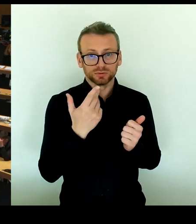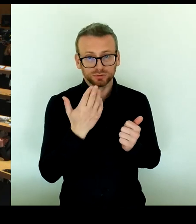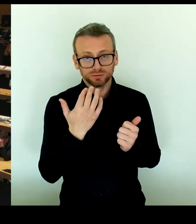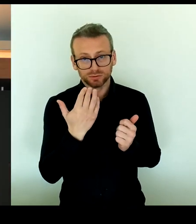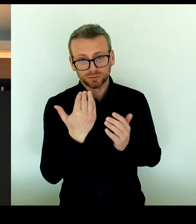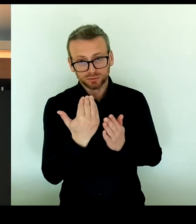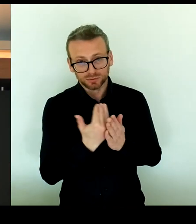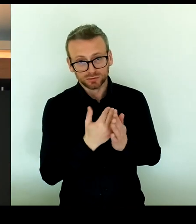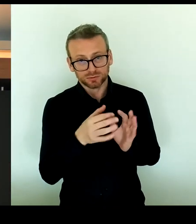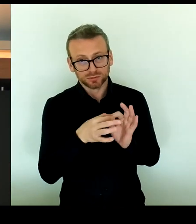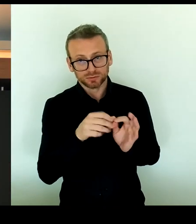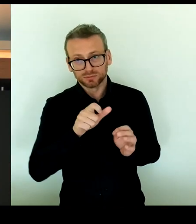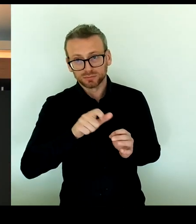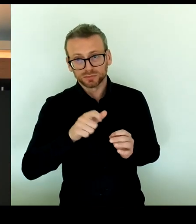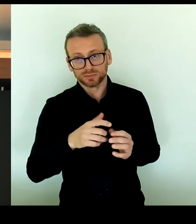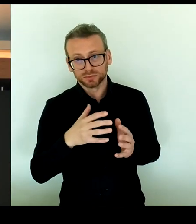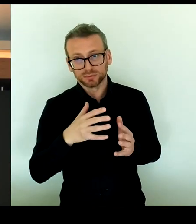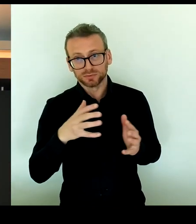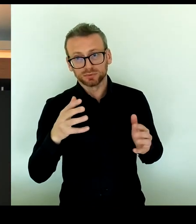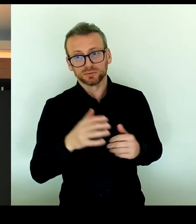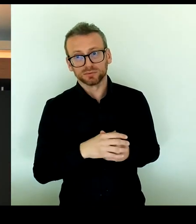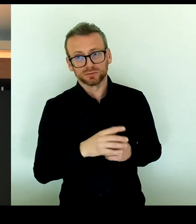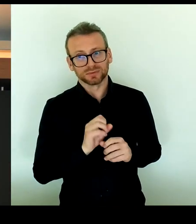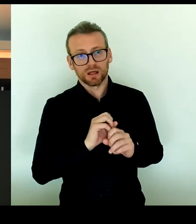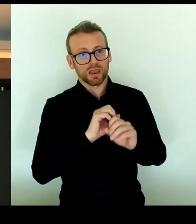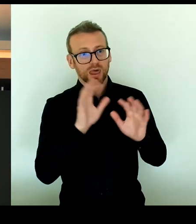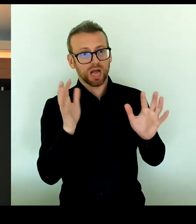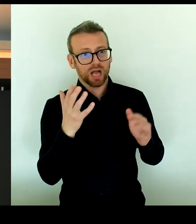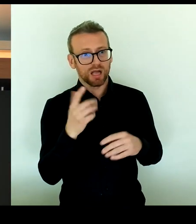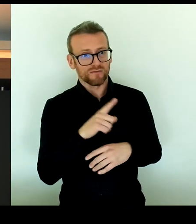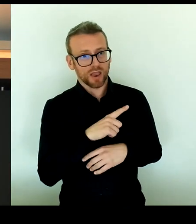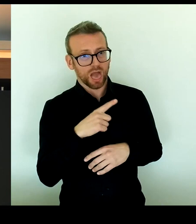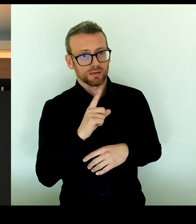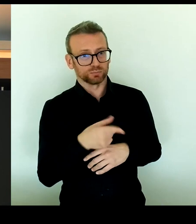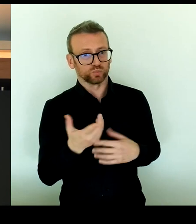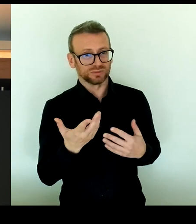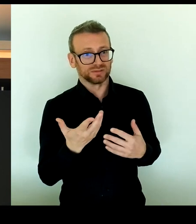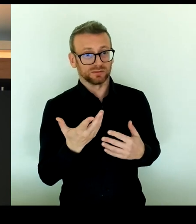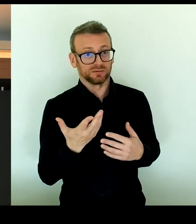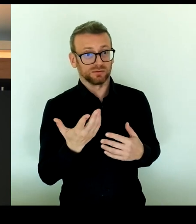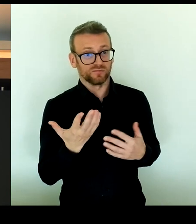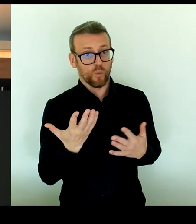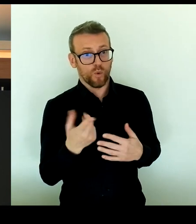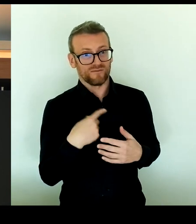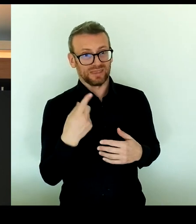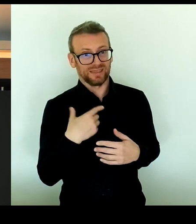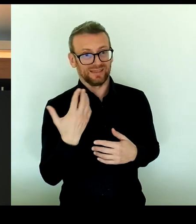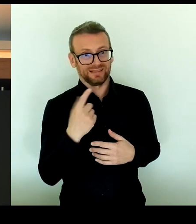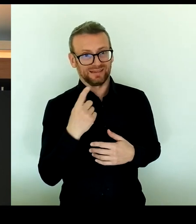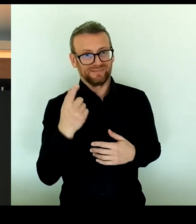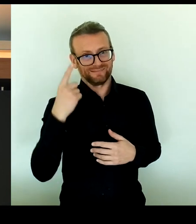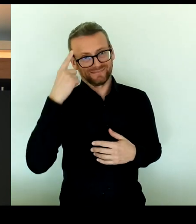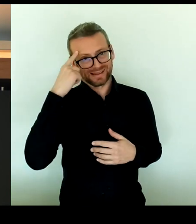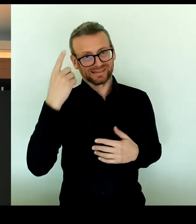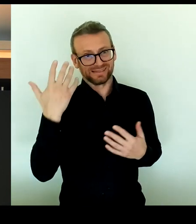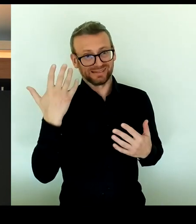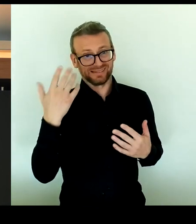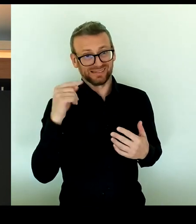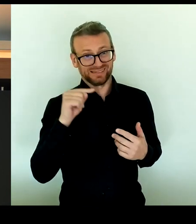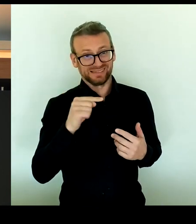Online Unterricht wurde organisiert, wobei natürlich auch Daten-Flüsse zu ausländischen Plattformbetreiber entstanden, wo sich die Werte